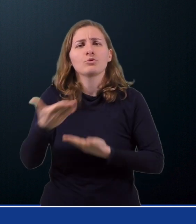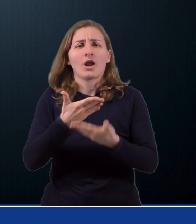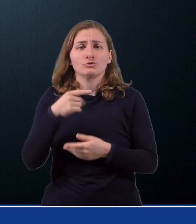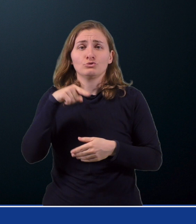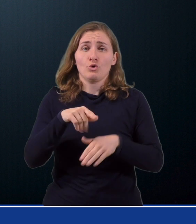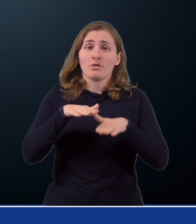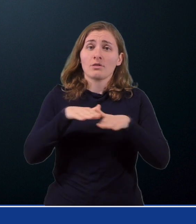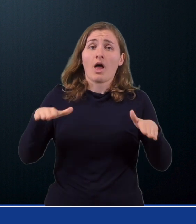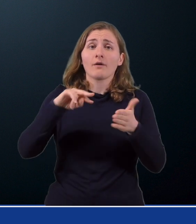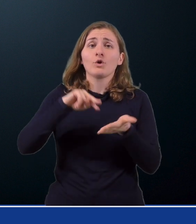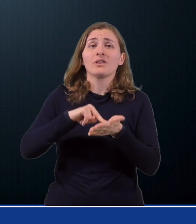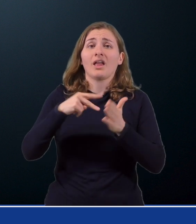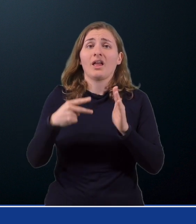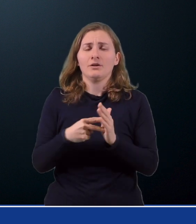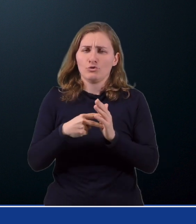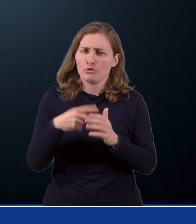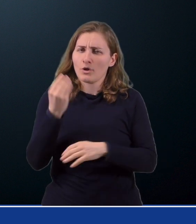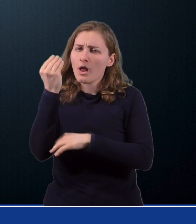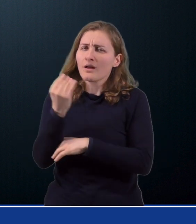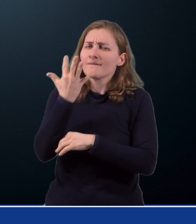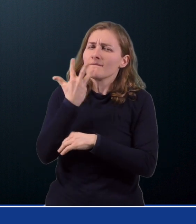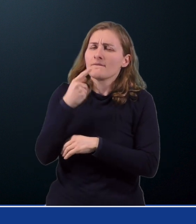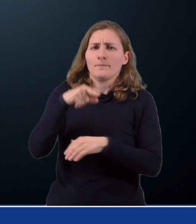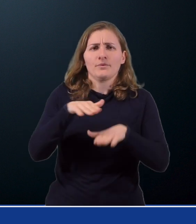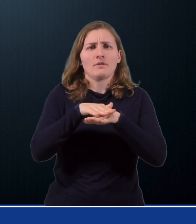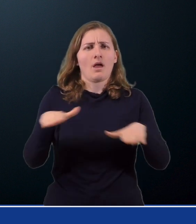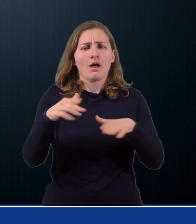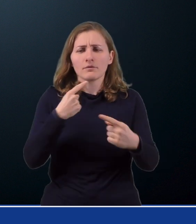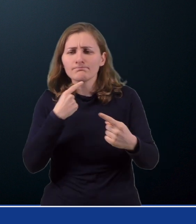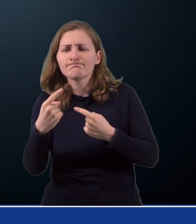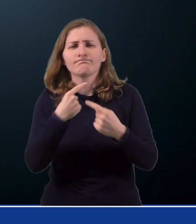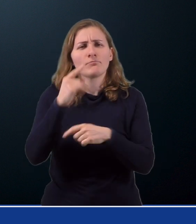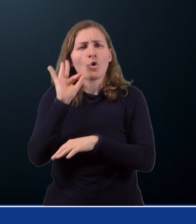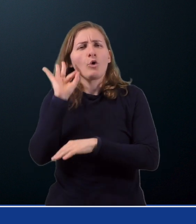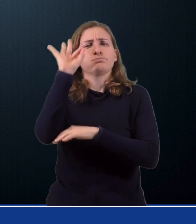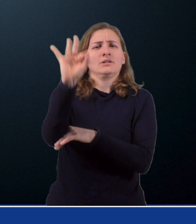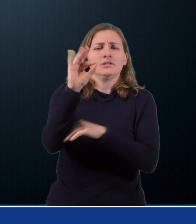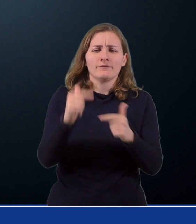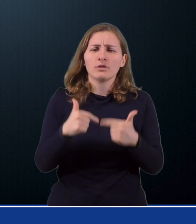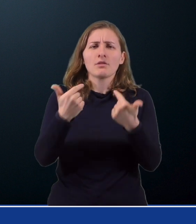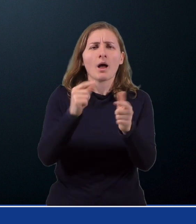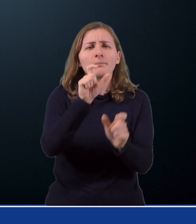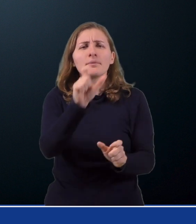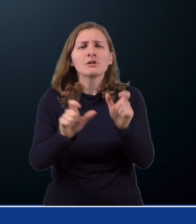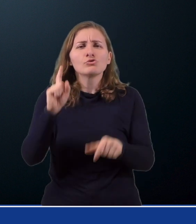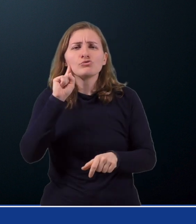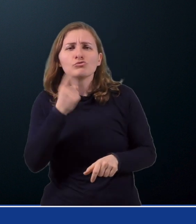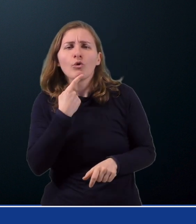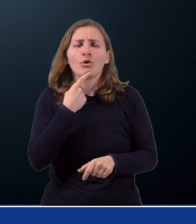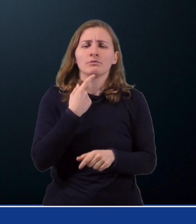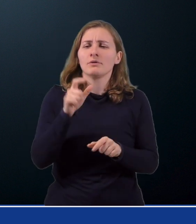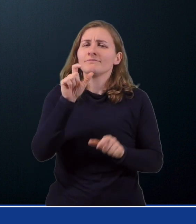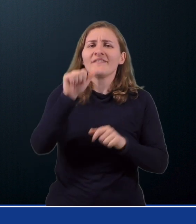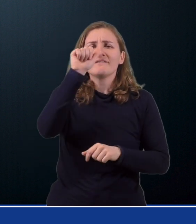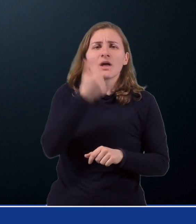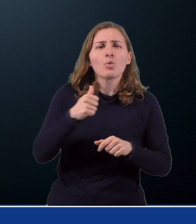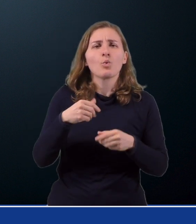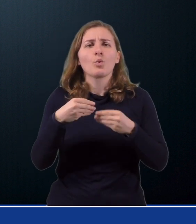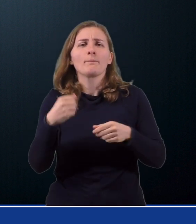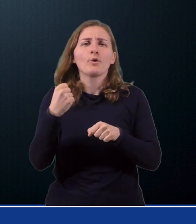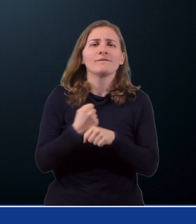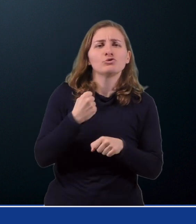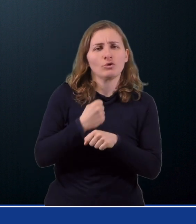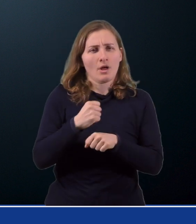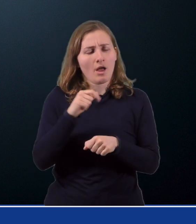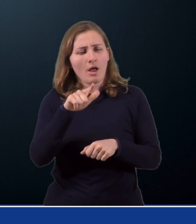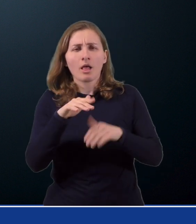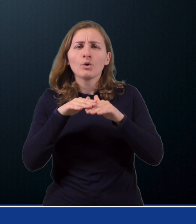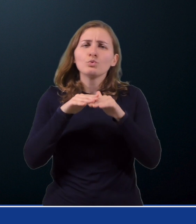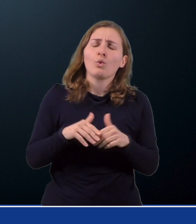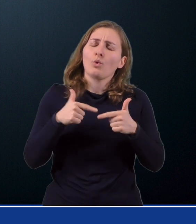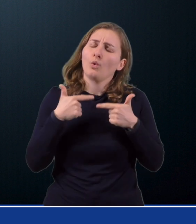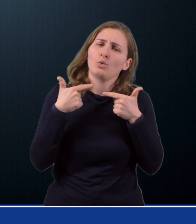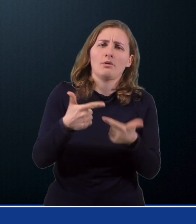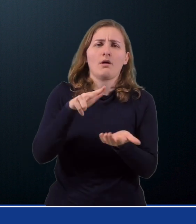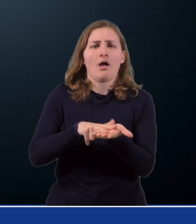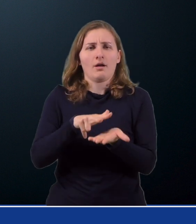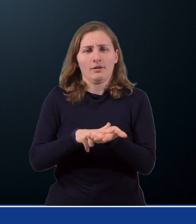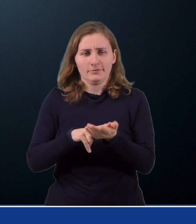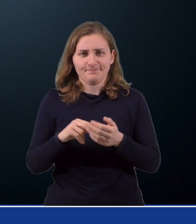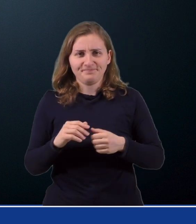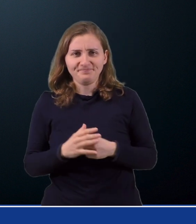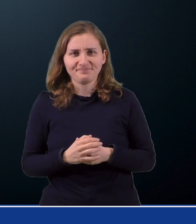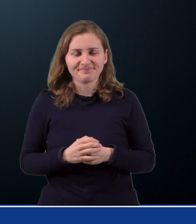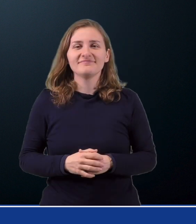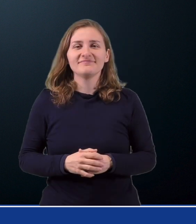collaborazione nell’ambito del tavolo tecnico fortemente voluto dell’ENS al fine di garantire la massima tutela delle persone sorde e delle figure professionali.